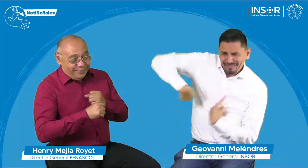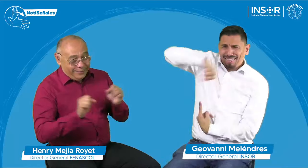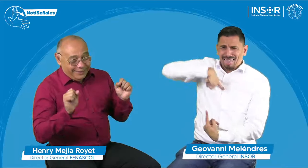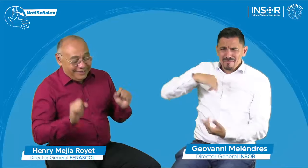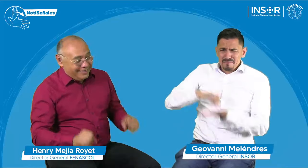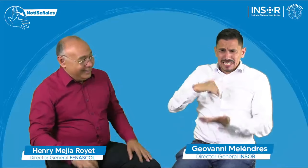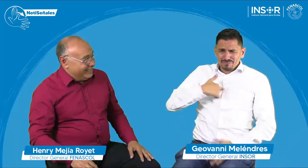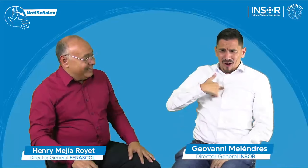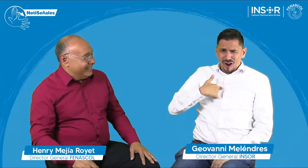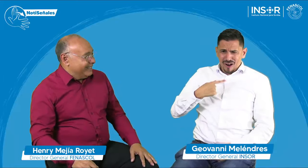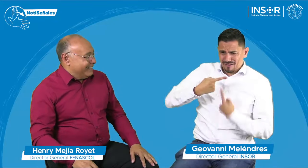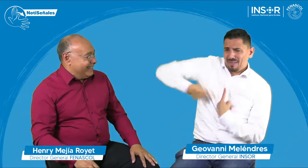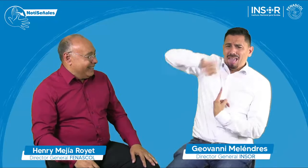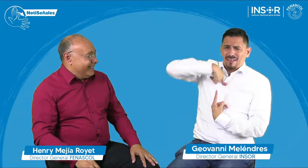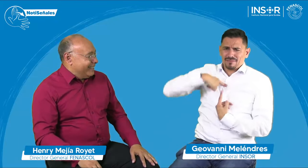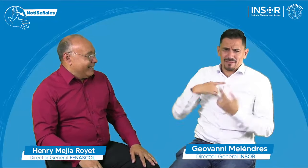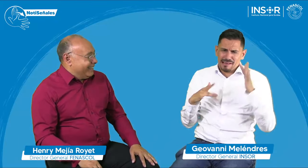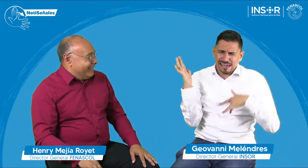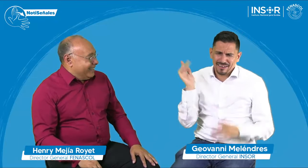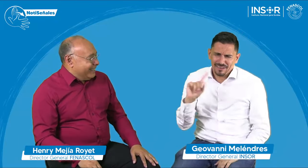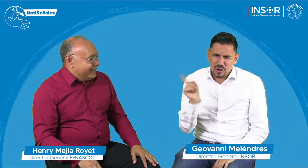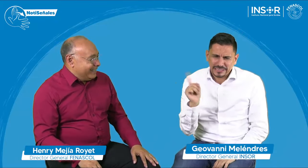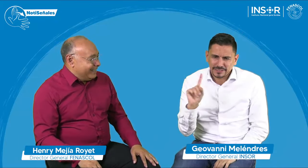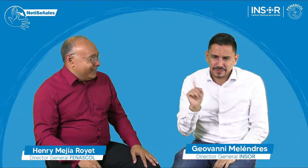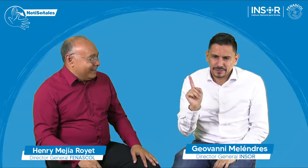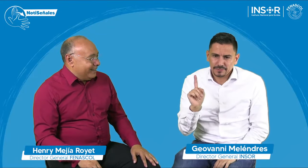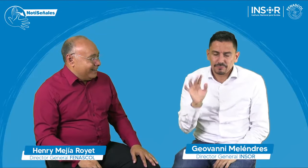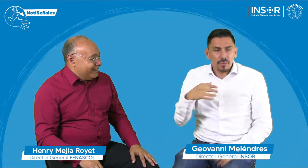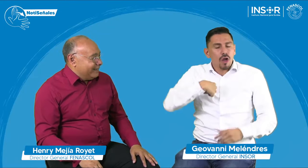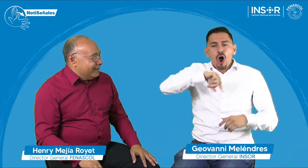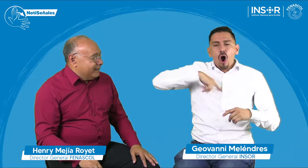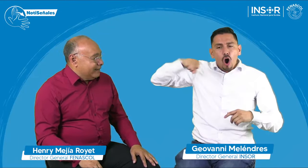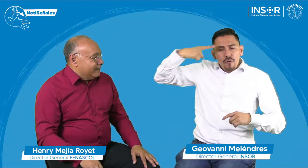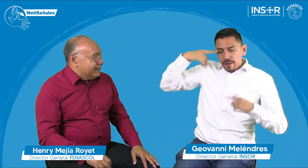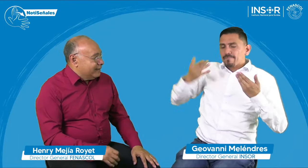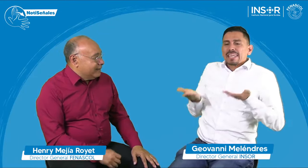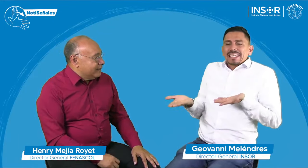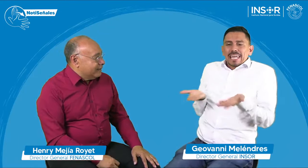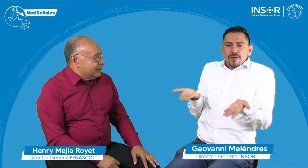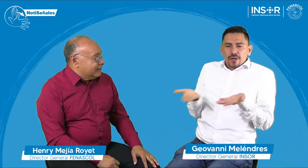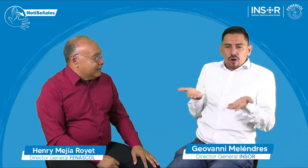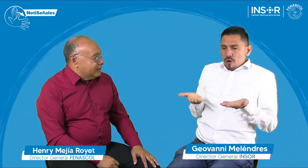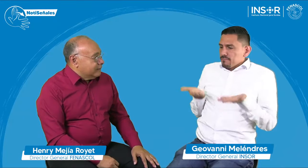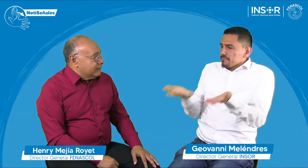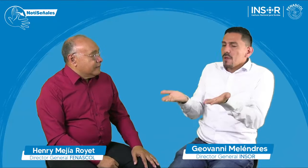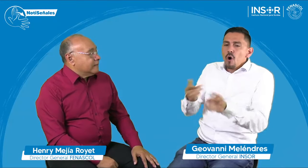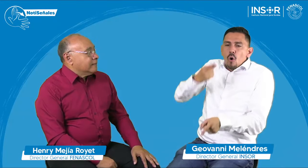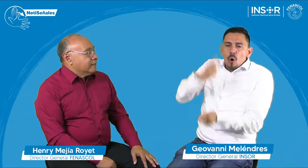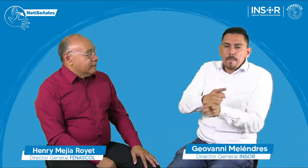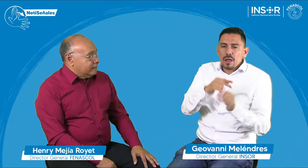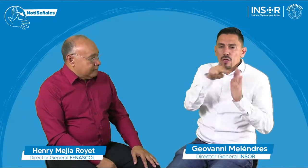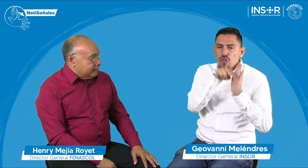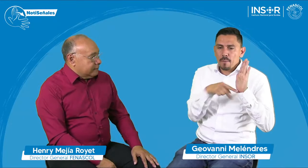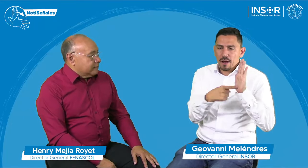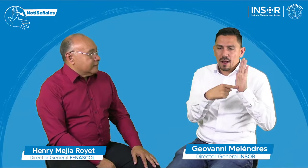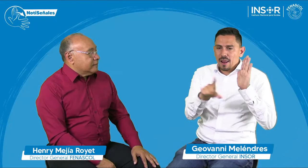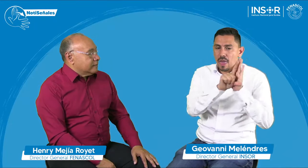muchos de pronto han atacado eh me han atacado personalmente